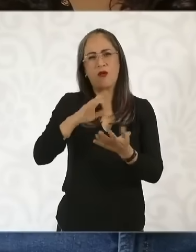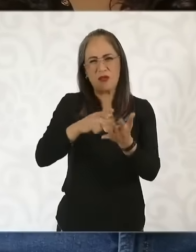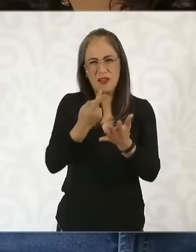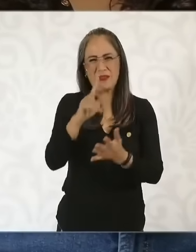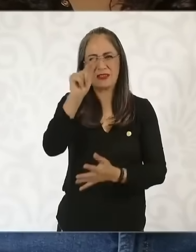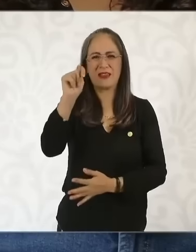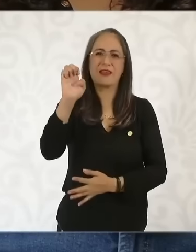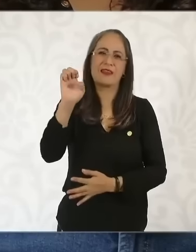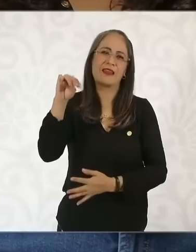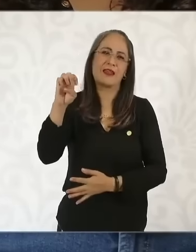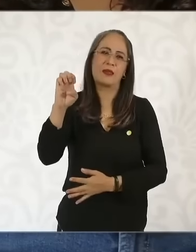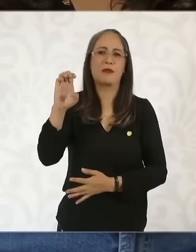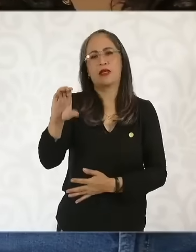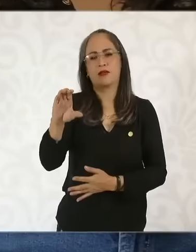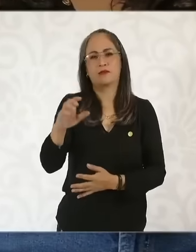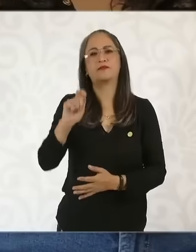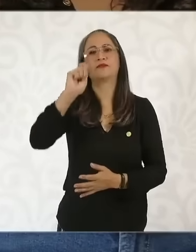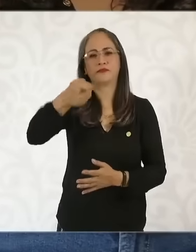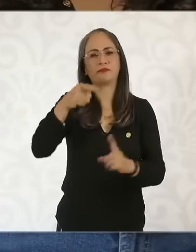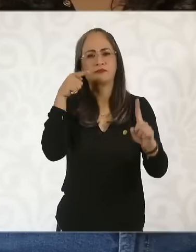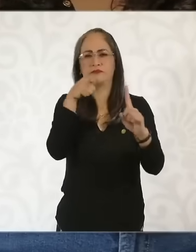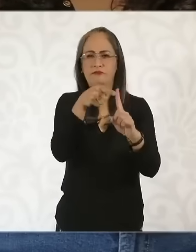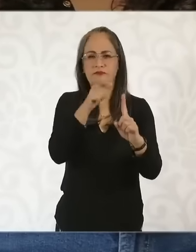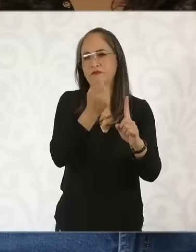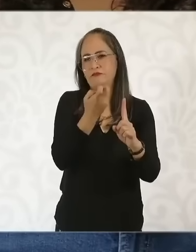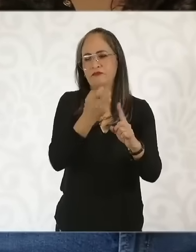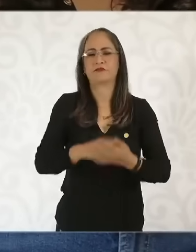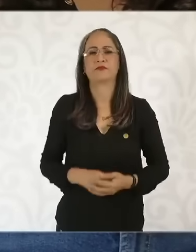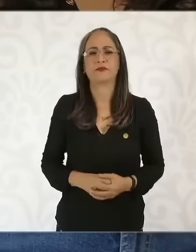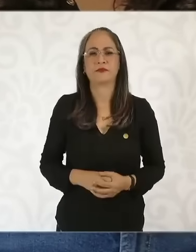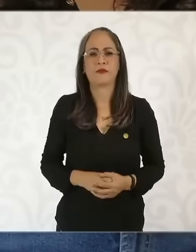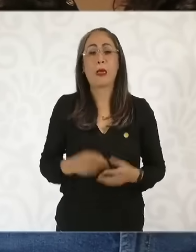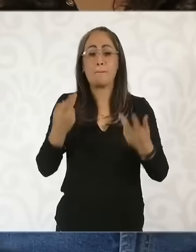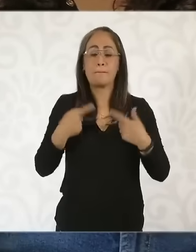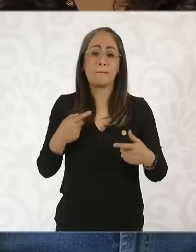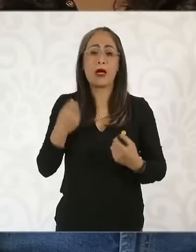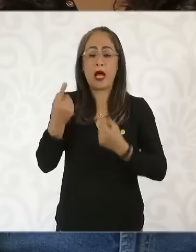que el objetivo es justamente ese ese tema para algunas personas, especialmente de oposición